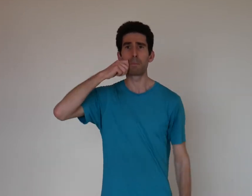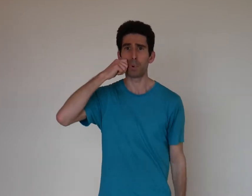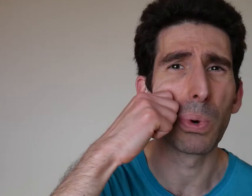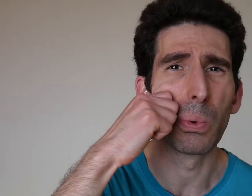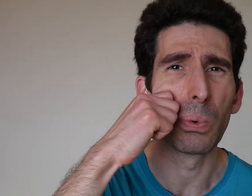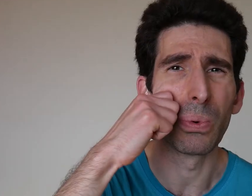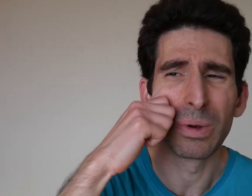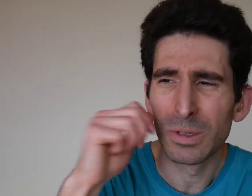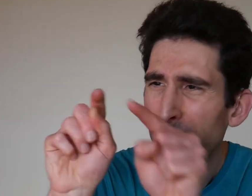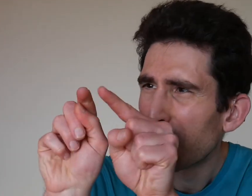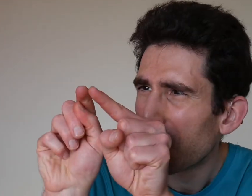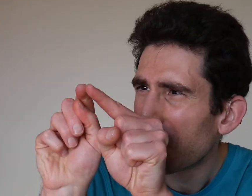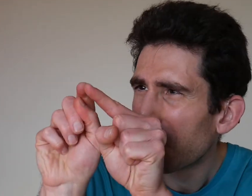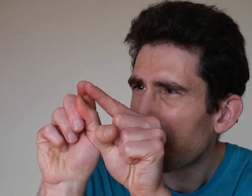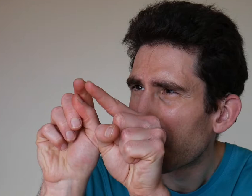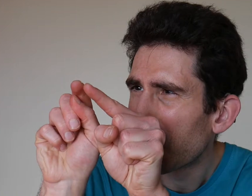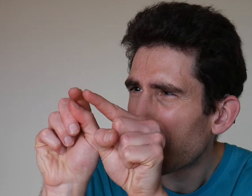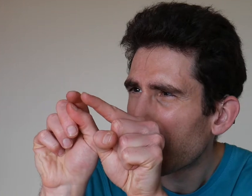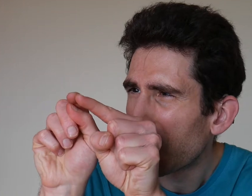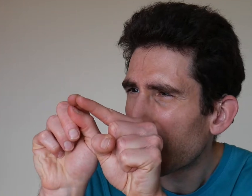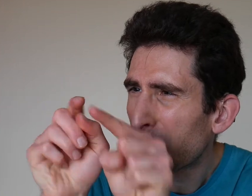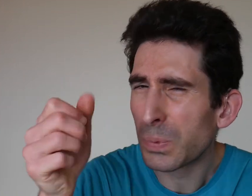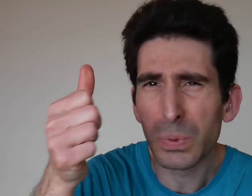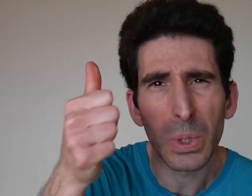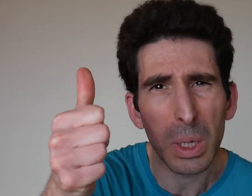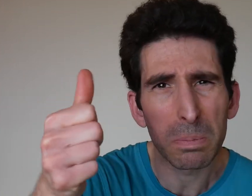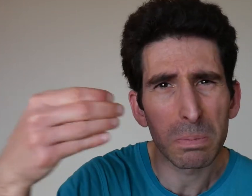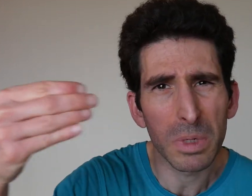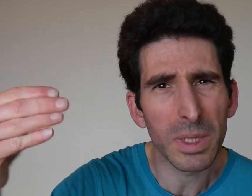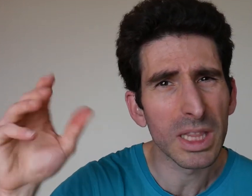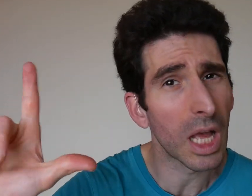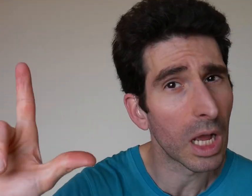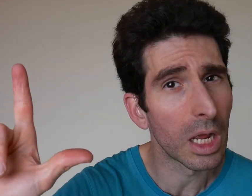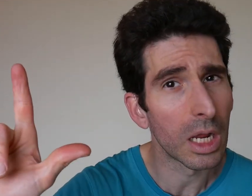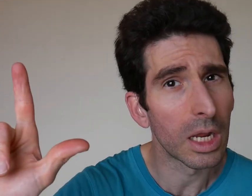sur 1 mm2 de peau,